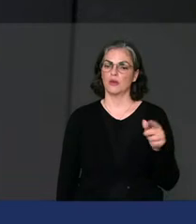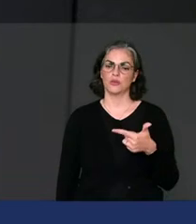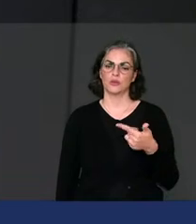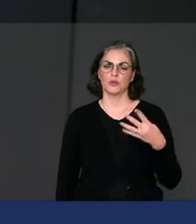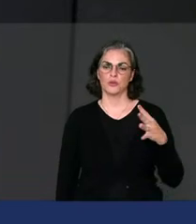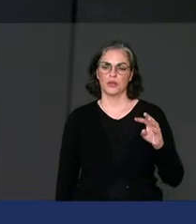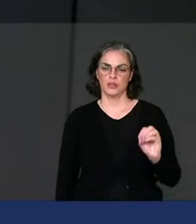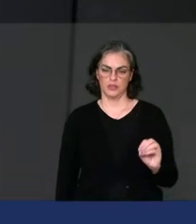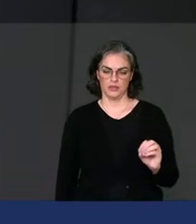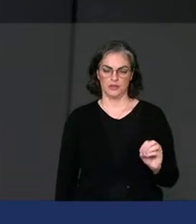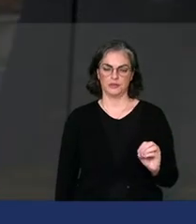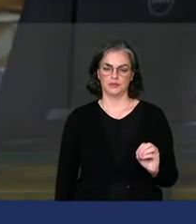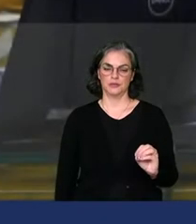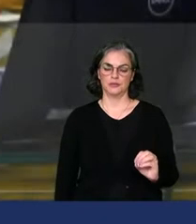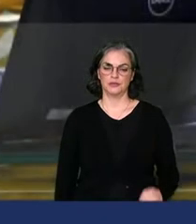ENCERRADA A VOTAÇÃO. SIM: 1 166, NÃO: 240. ESTÁ